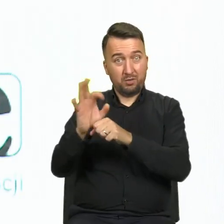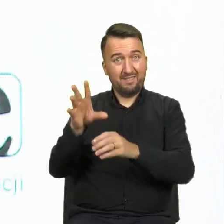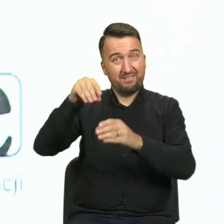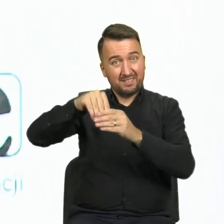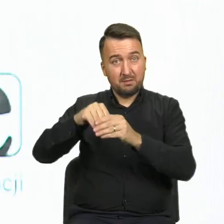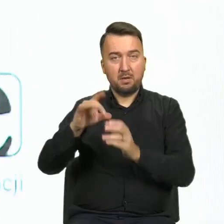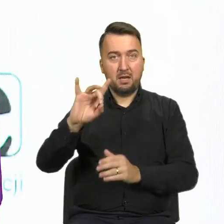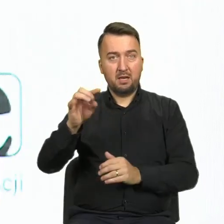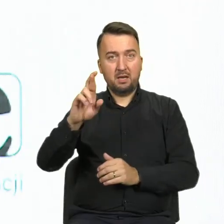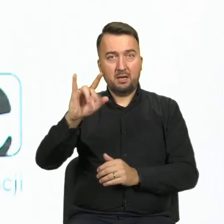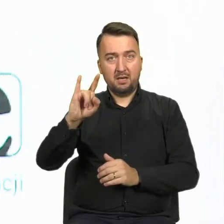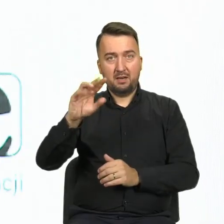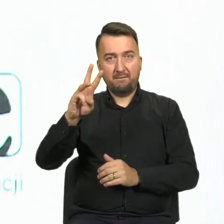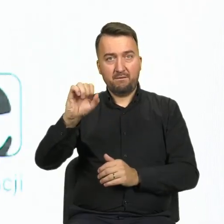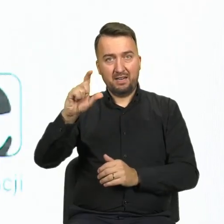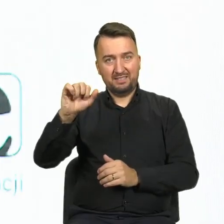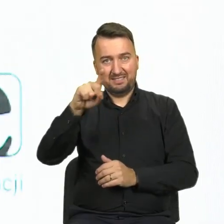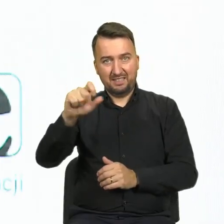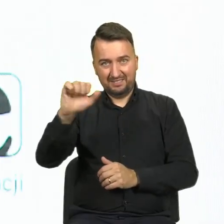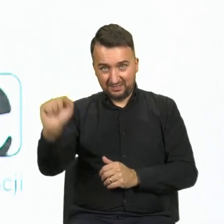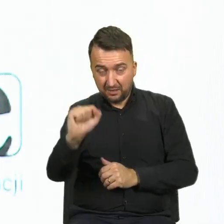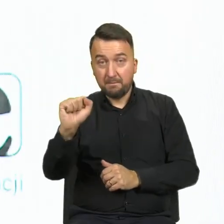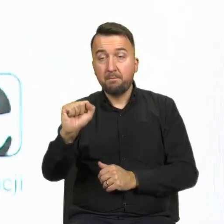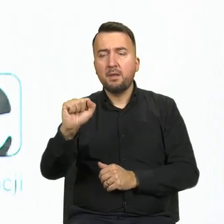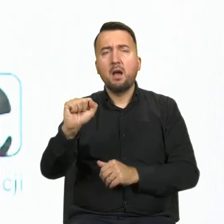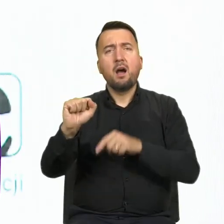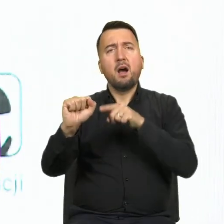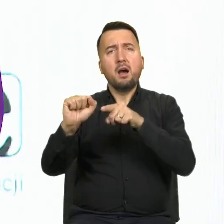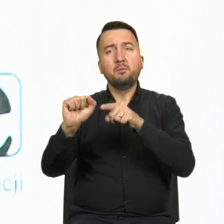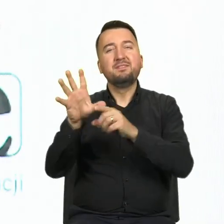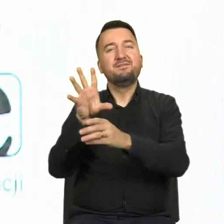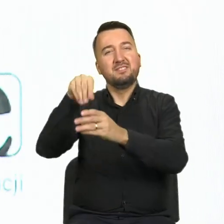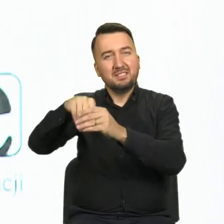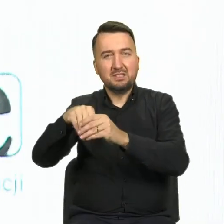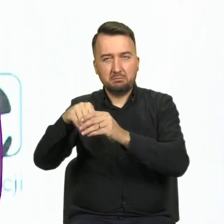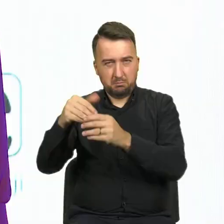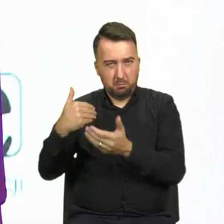I do tego dowodzą też badania, że elementy z grywalizacjami, jak widzieliśmy w poprzednim wystąpieniu,